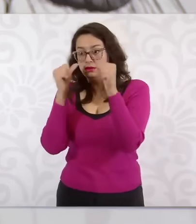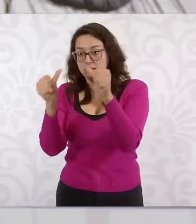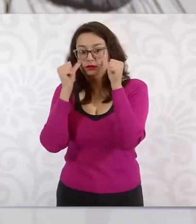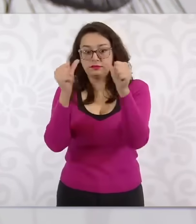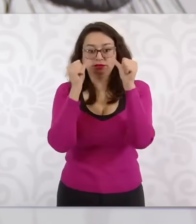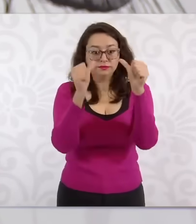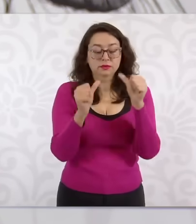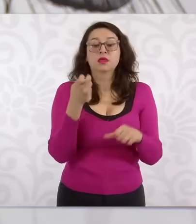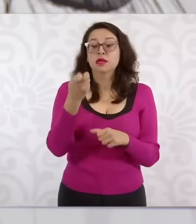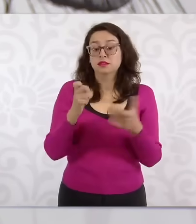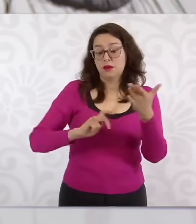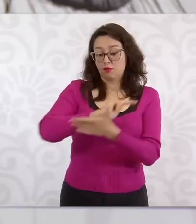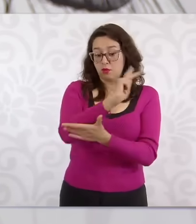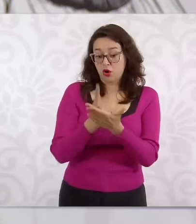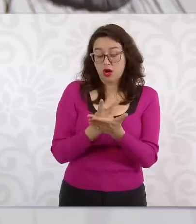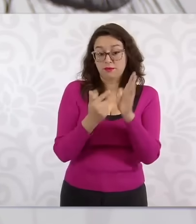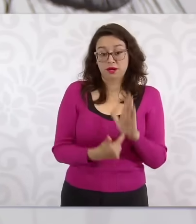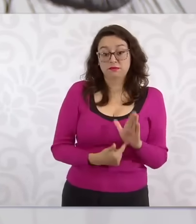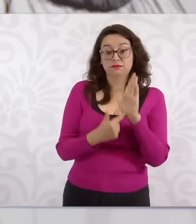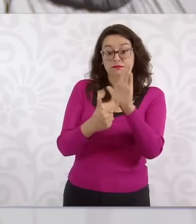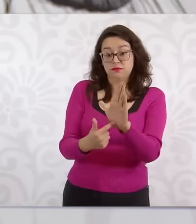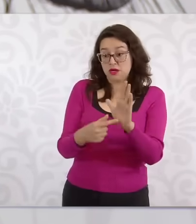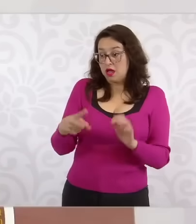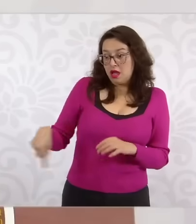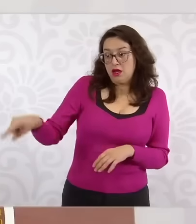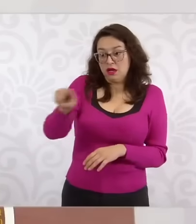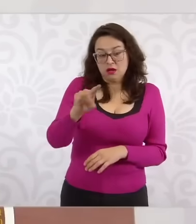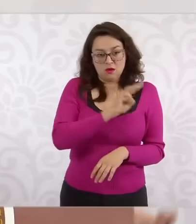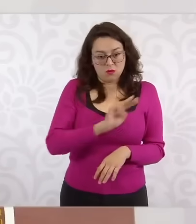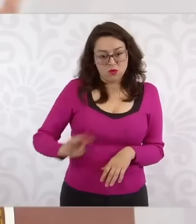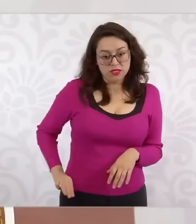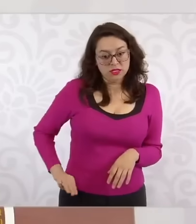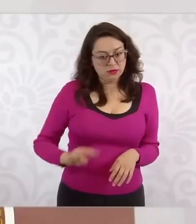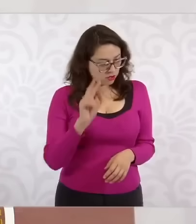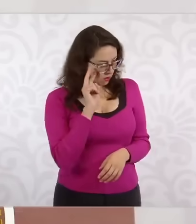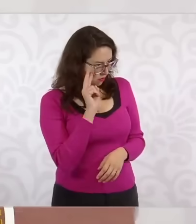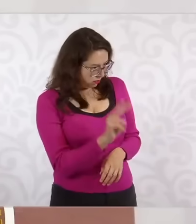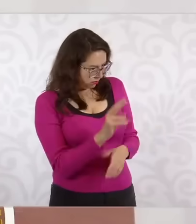es el programa que nos interesa desarrollar en sus municipios, pues para que ellos estén enterados,